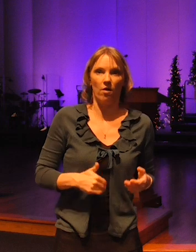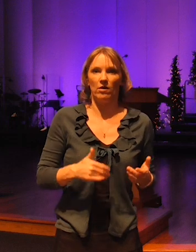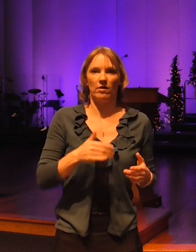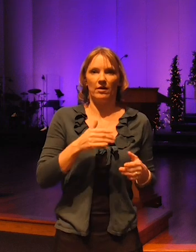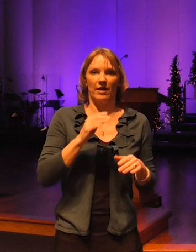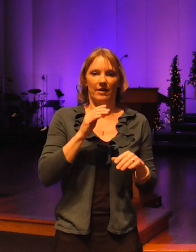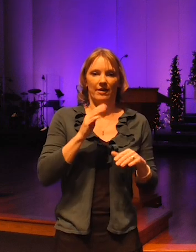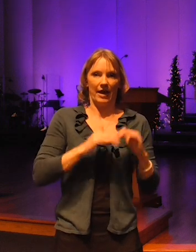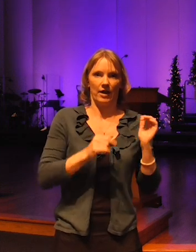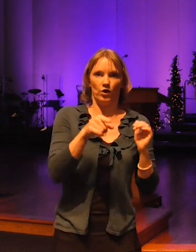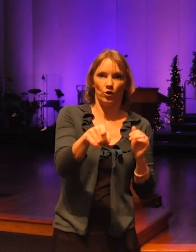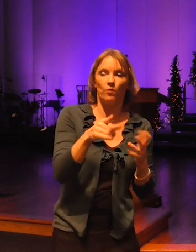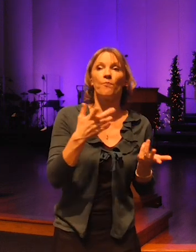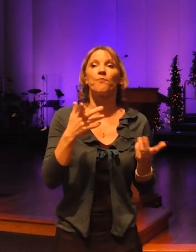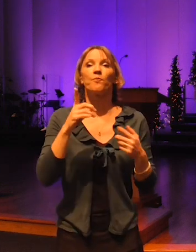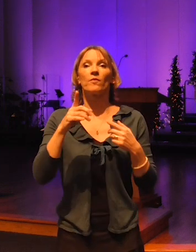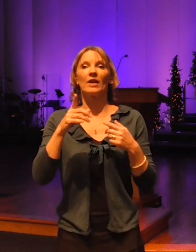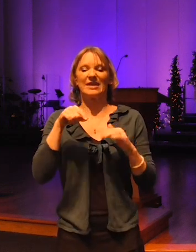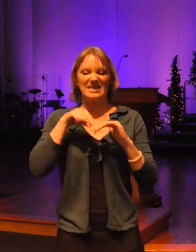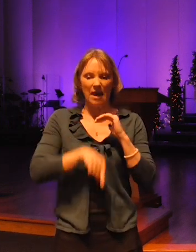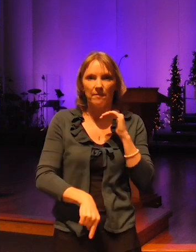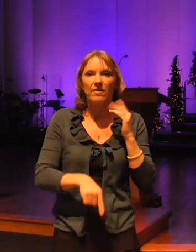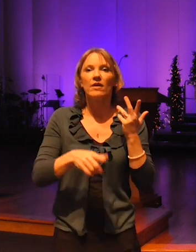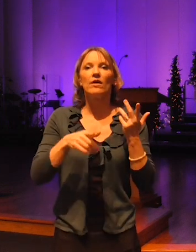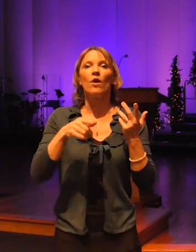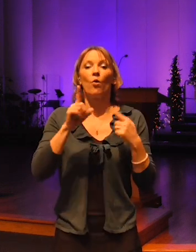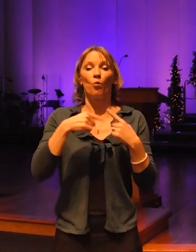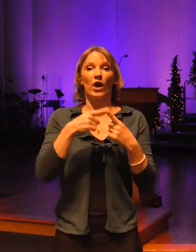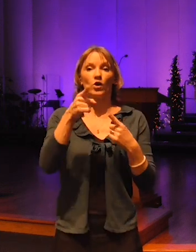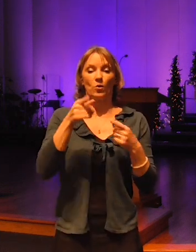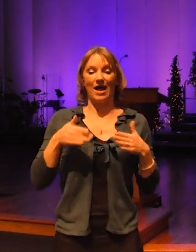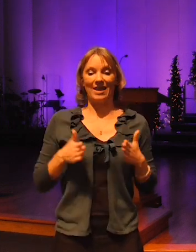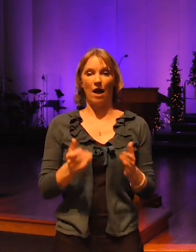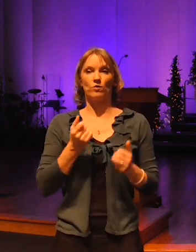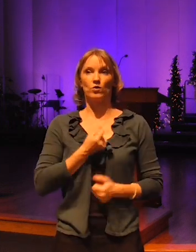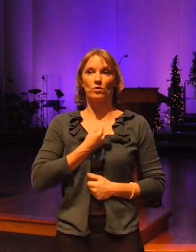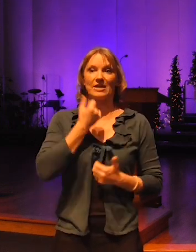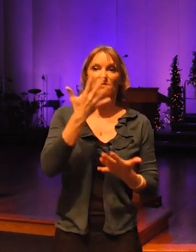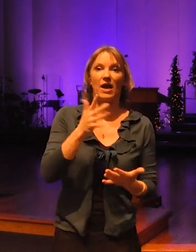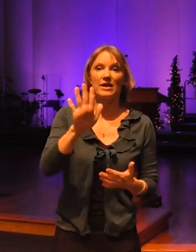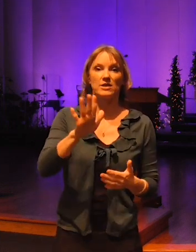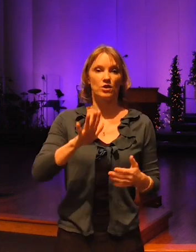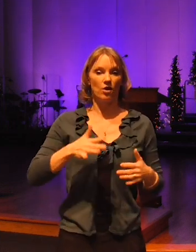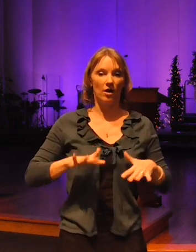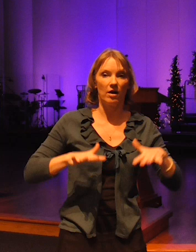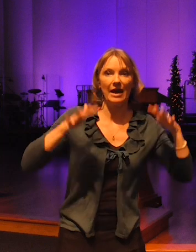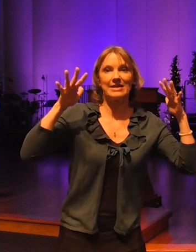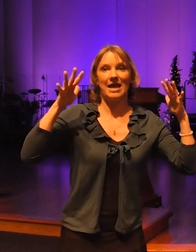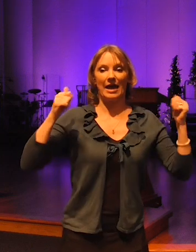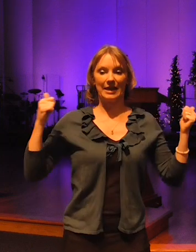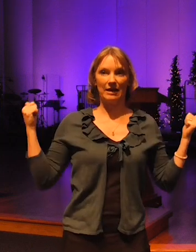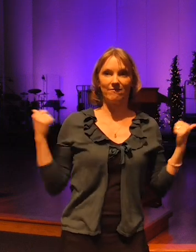cantar los agravios y el miedo y las ansiedades y el estrés no desaparecen por completo